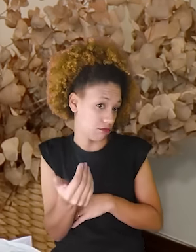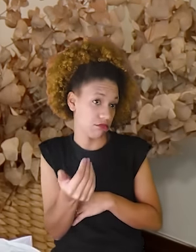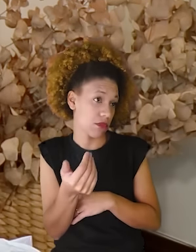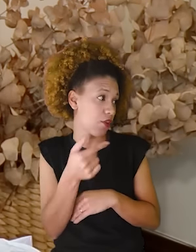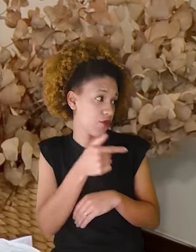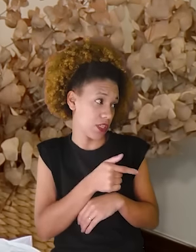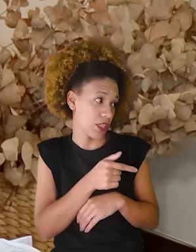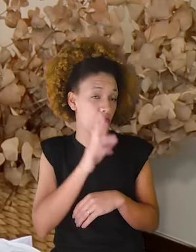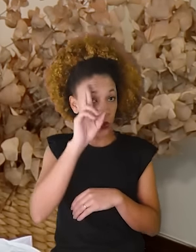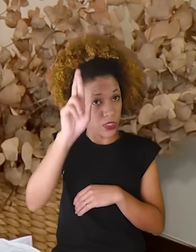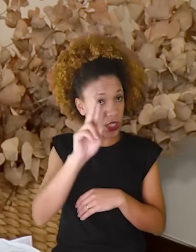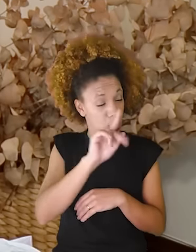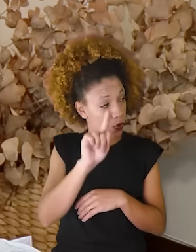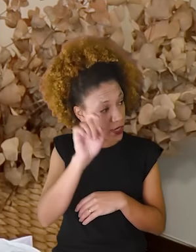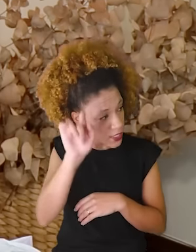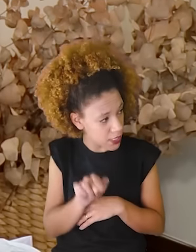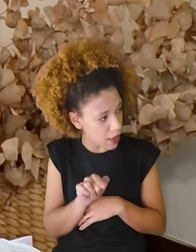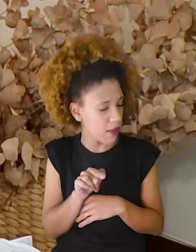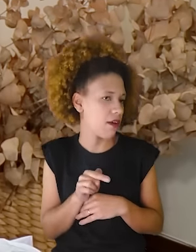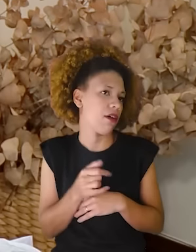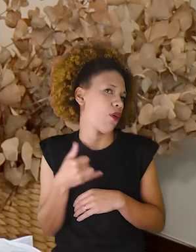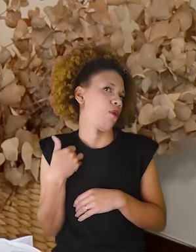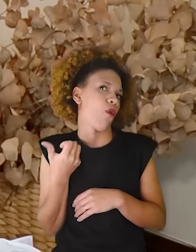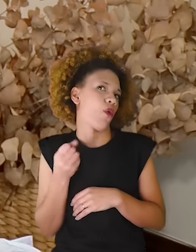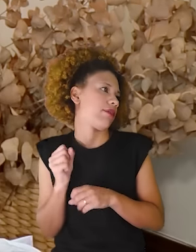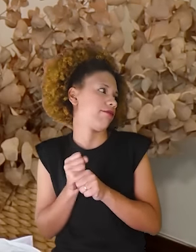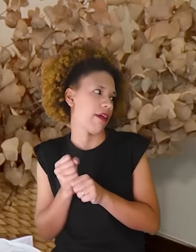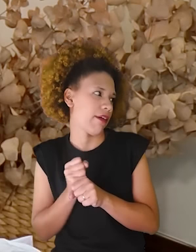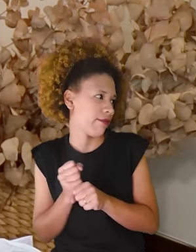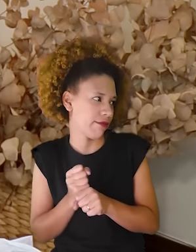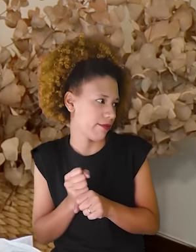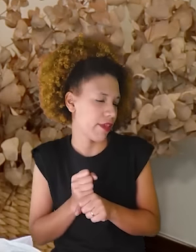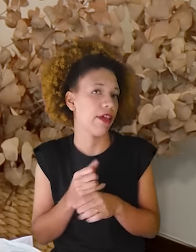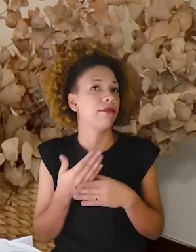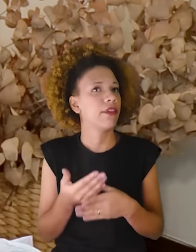seu cara do Seu Zé você tem 3 anos você não tem uma carreira de 80 anos então consequentemente não